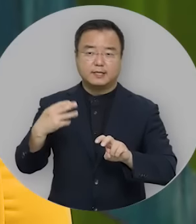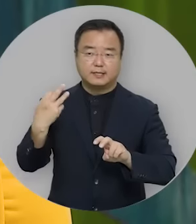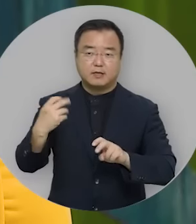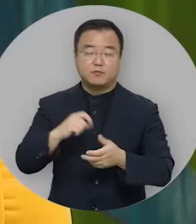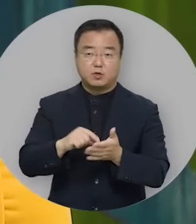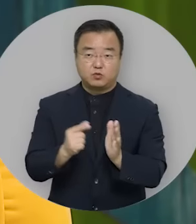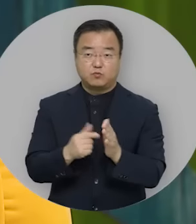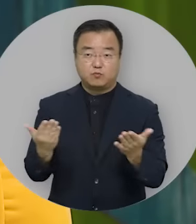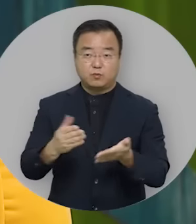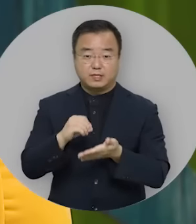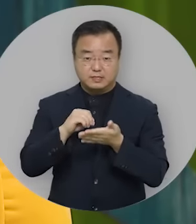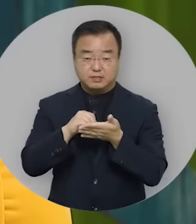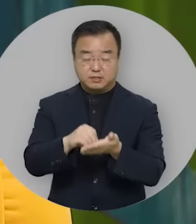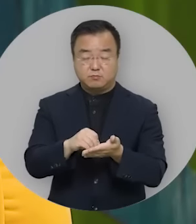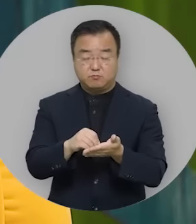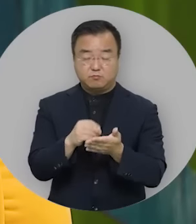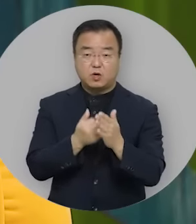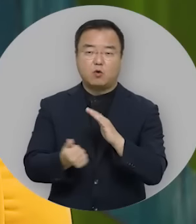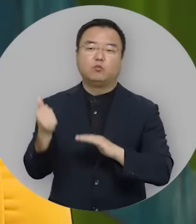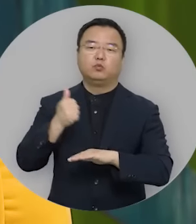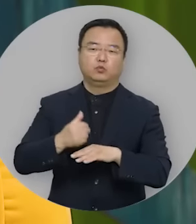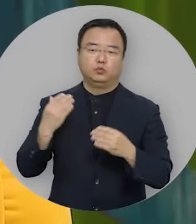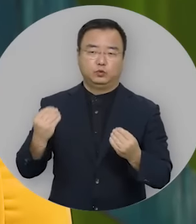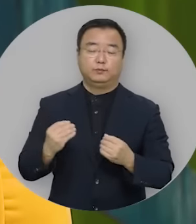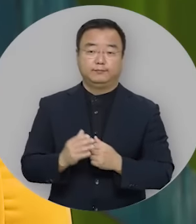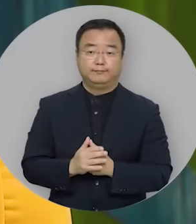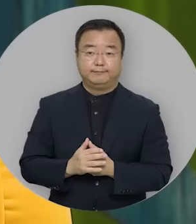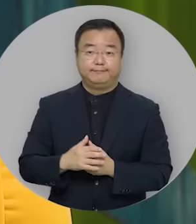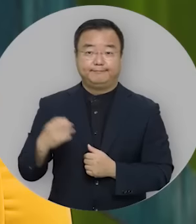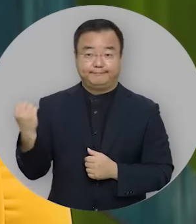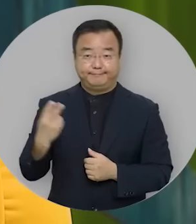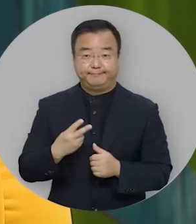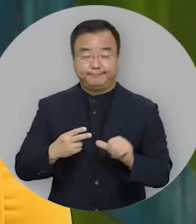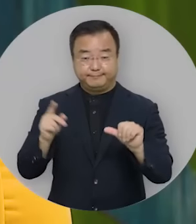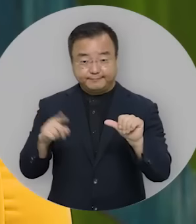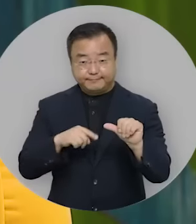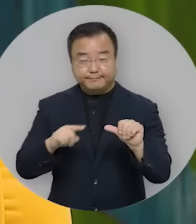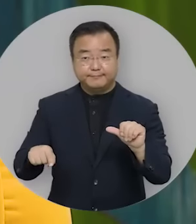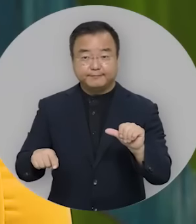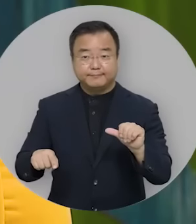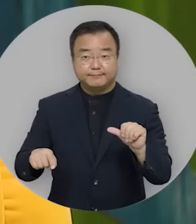지금 13명 학생이 벌써 외부 기관 취업을 성공했고 그리고 또 5명 학생이